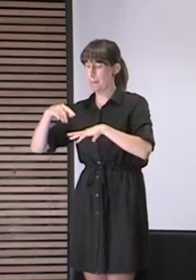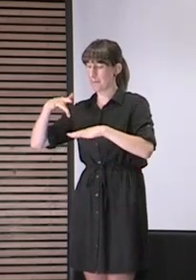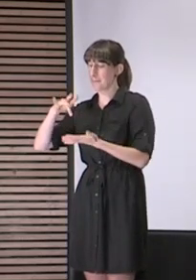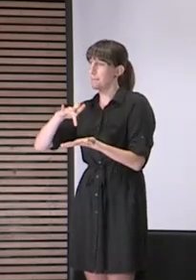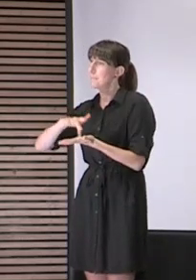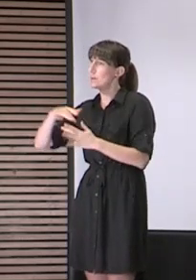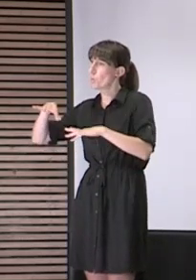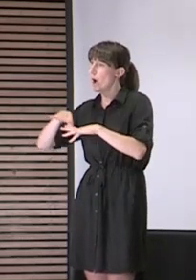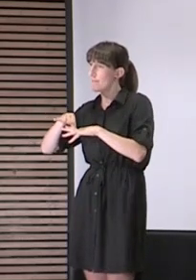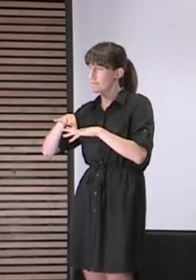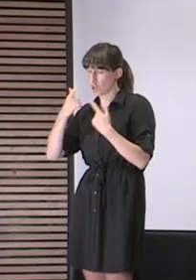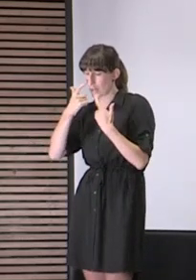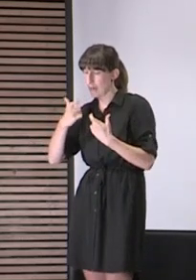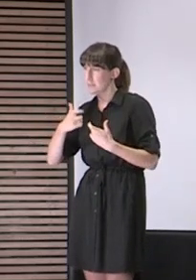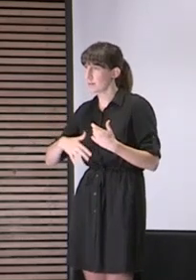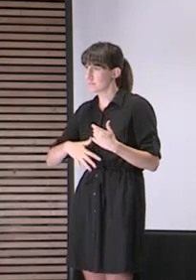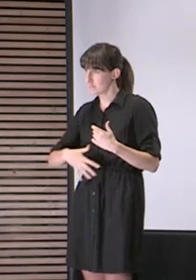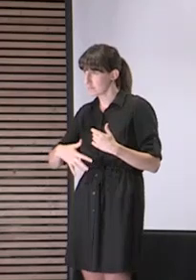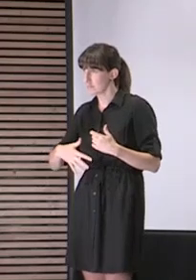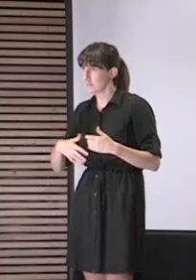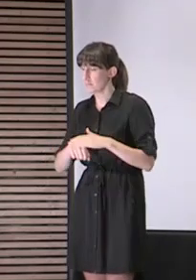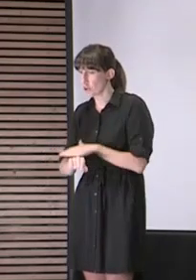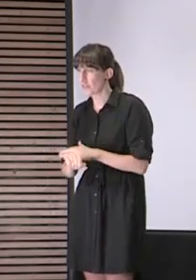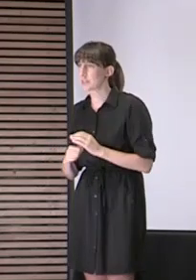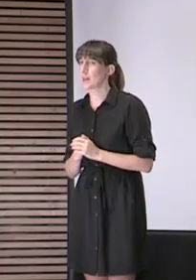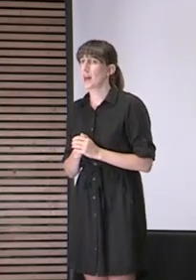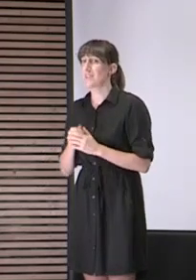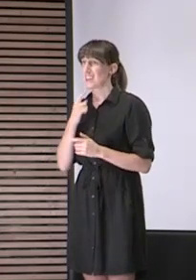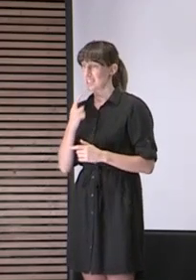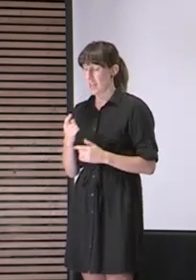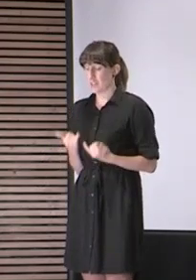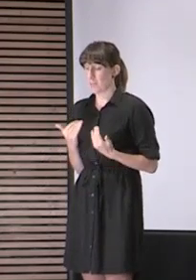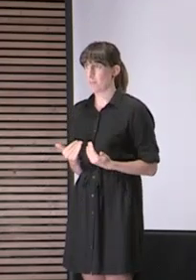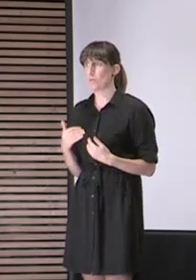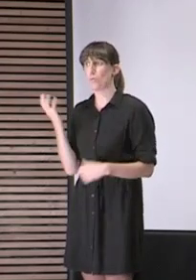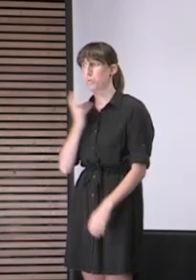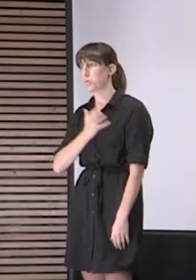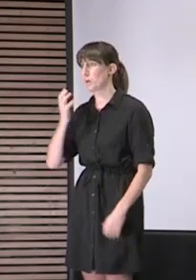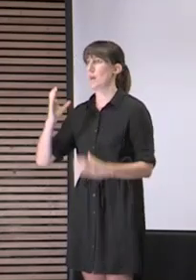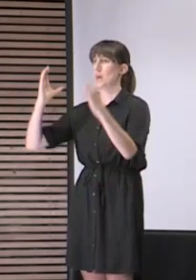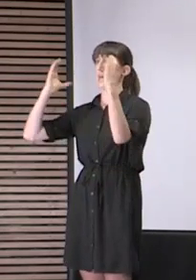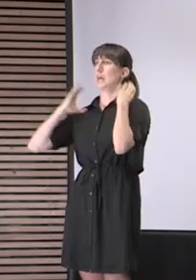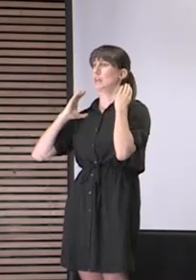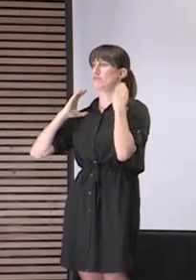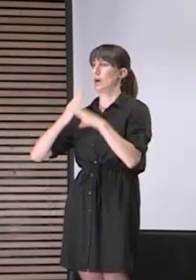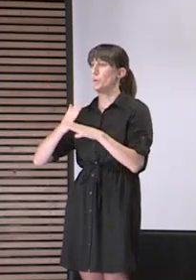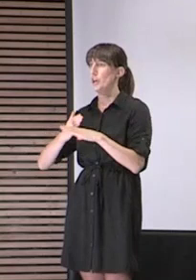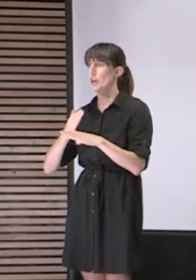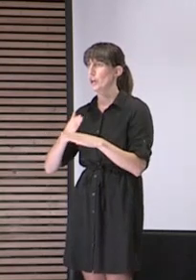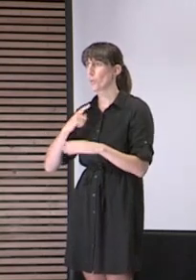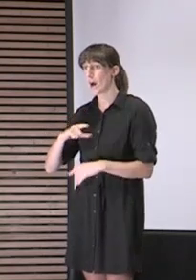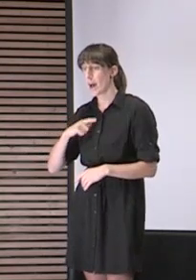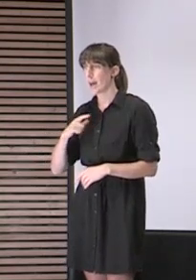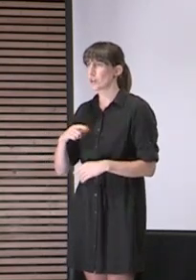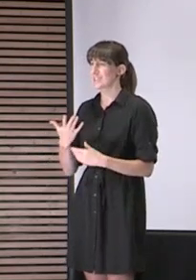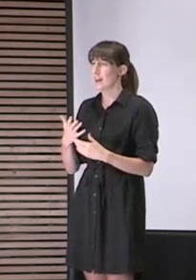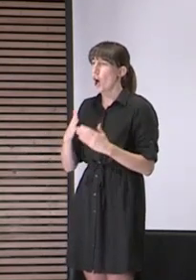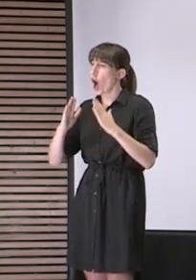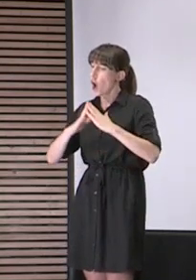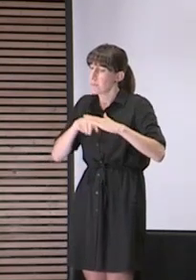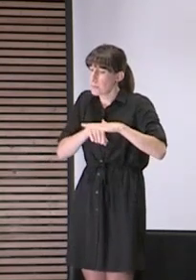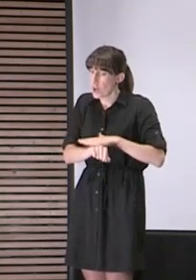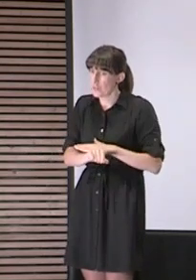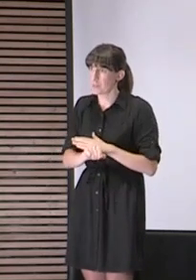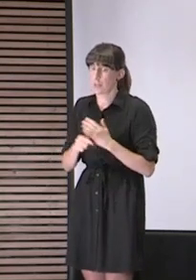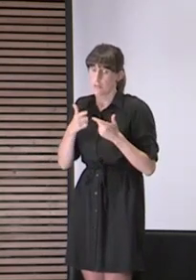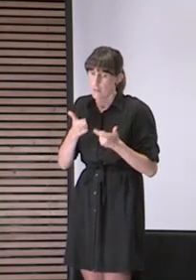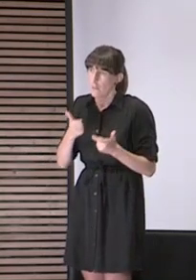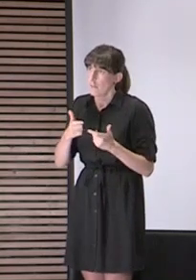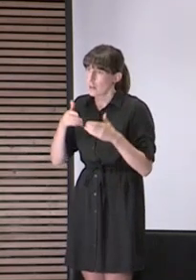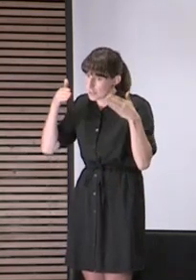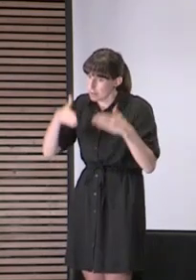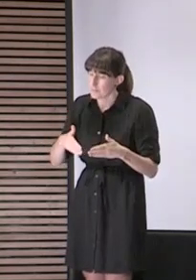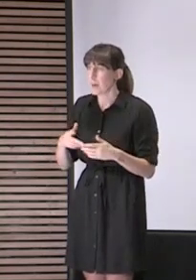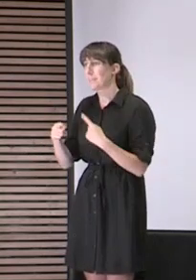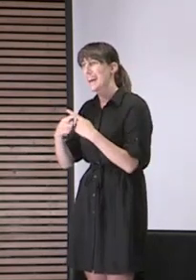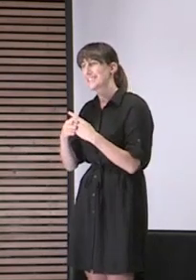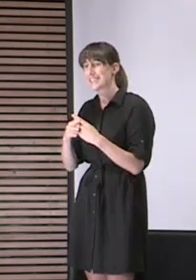feliz de llevarlos de vuelta.